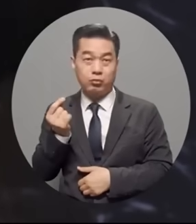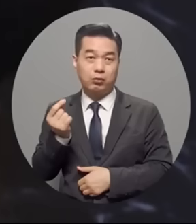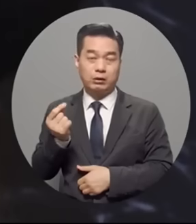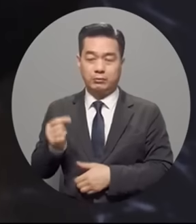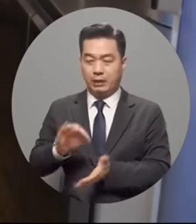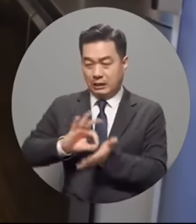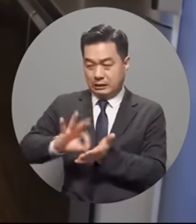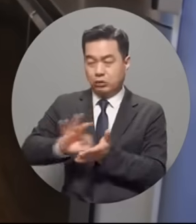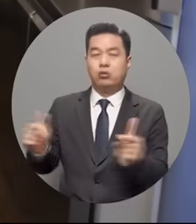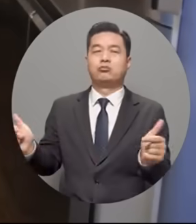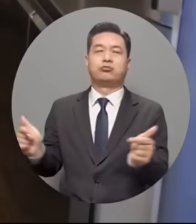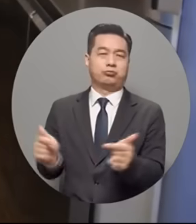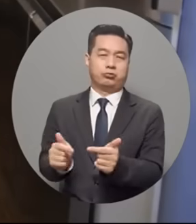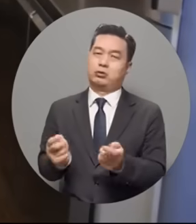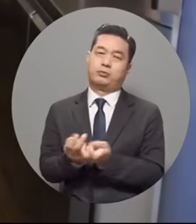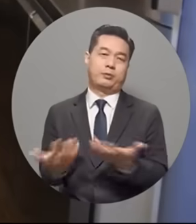수밖에 없습니다.